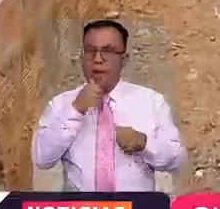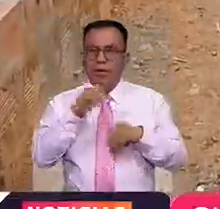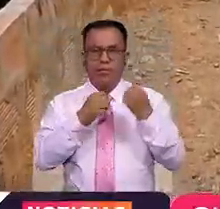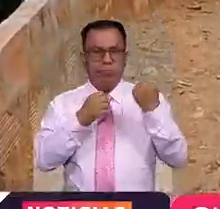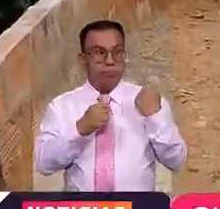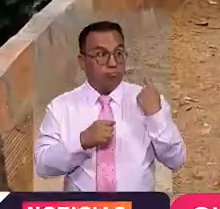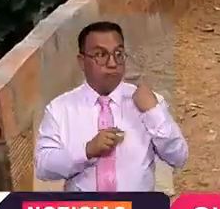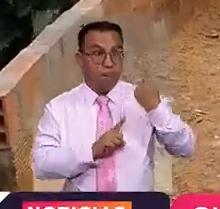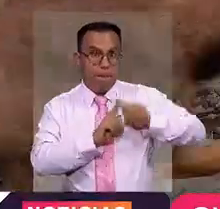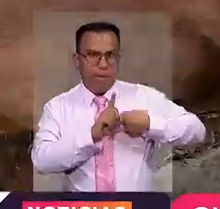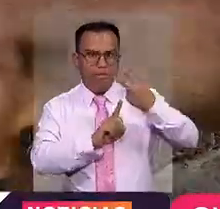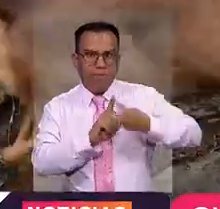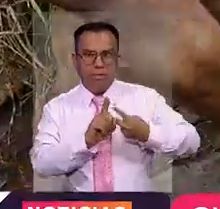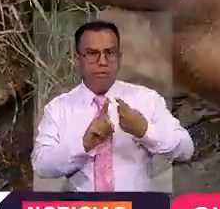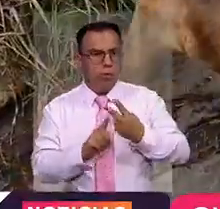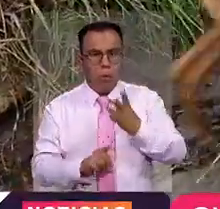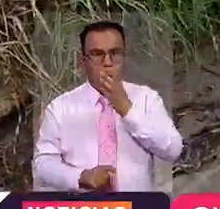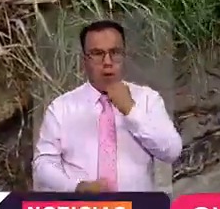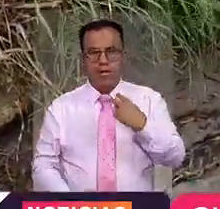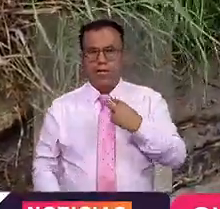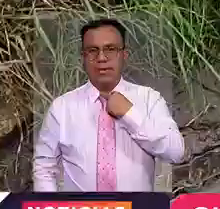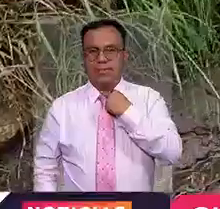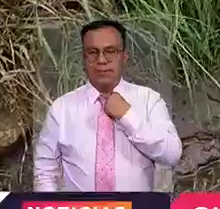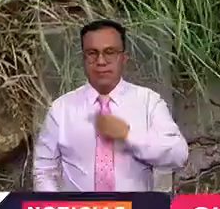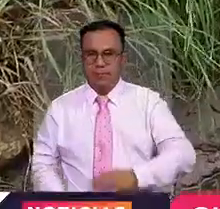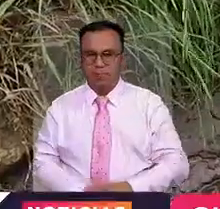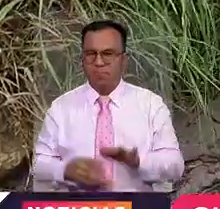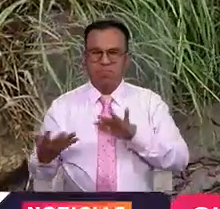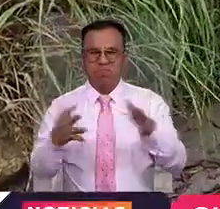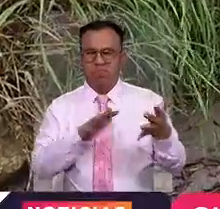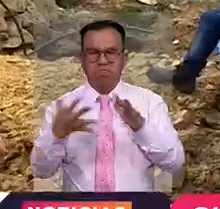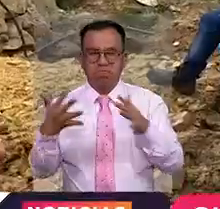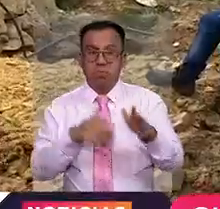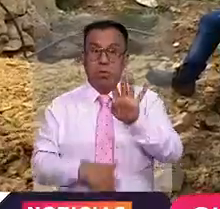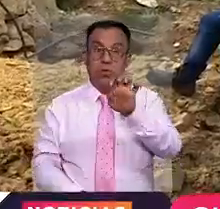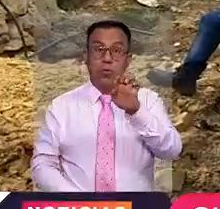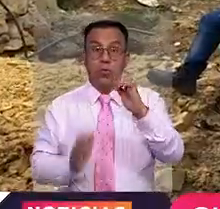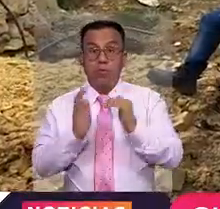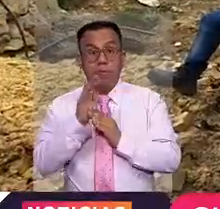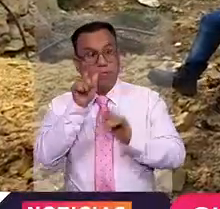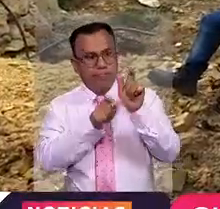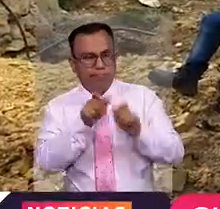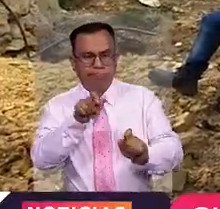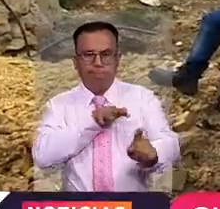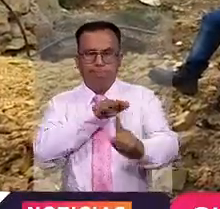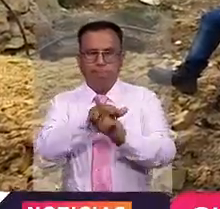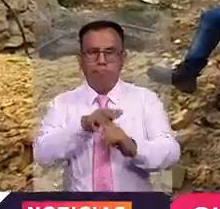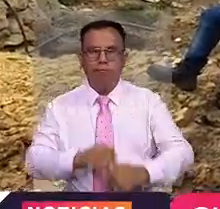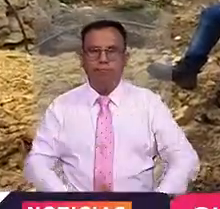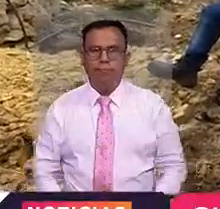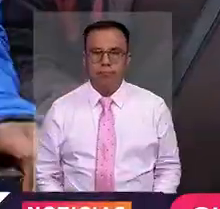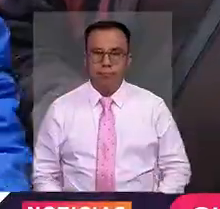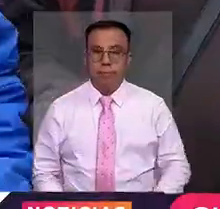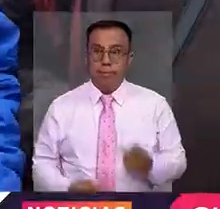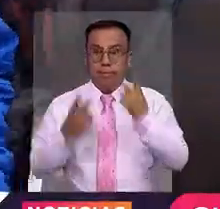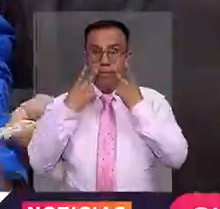EL AGUA LLEGA A TRAVéS DE MANGUERAS Y MOTOBOMBAS Y LA